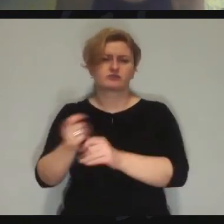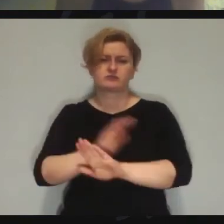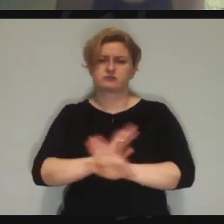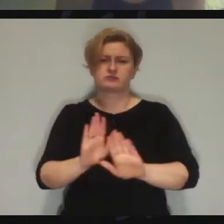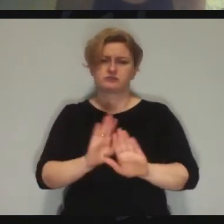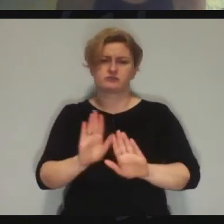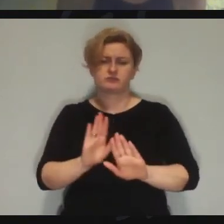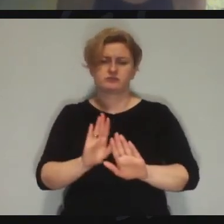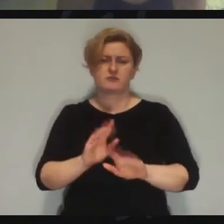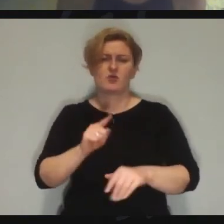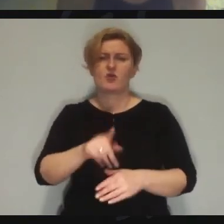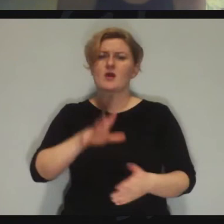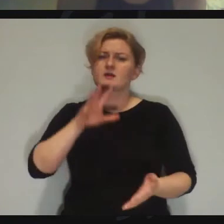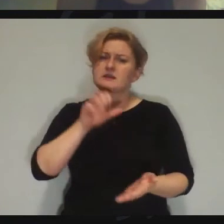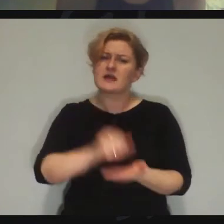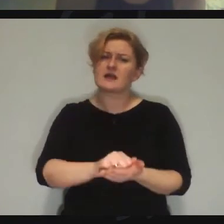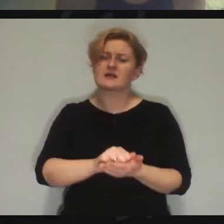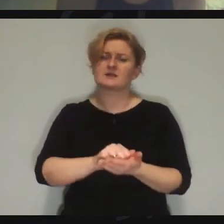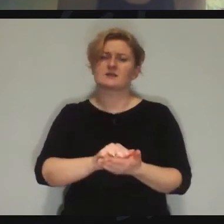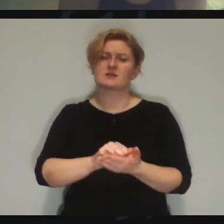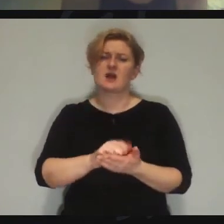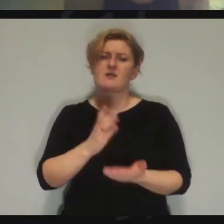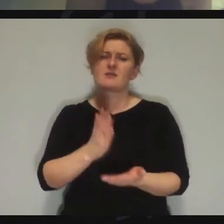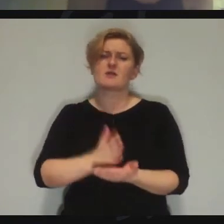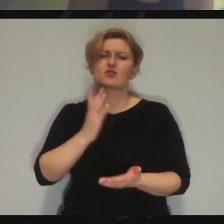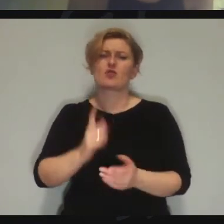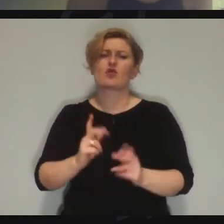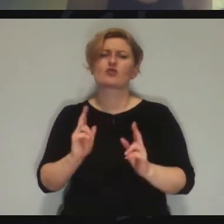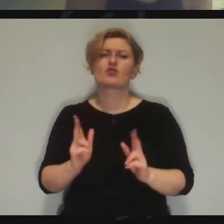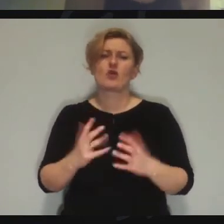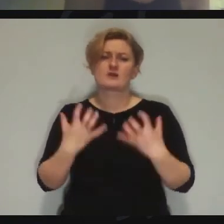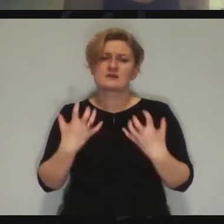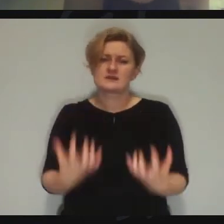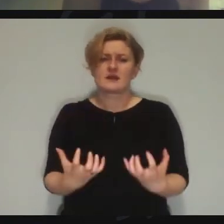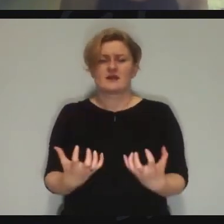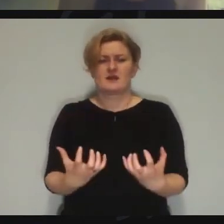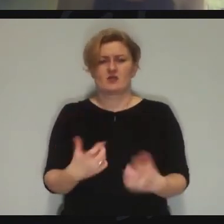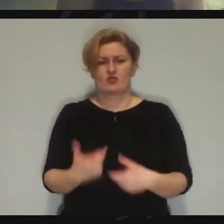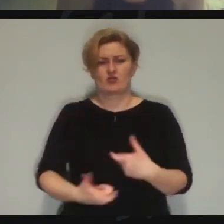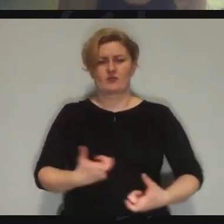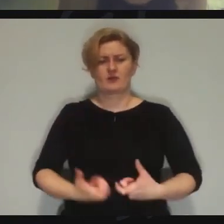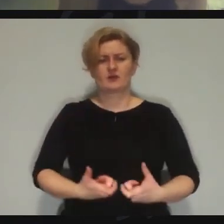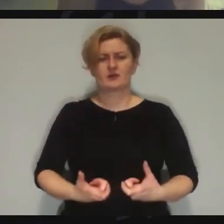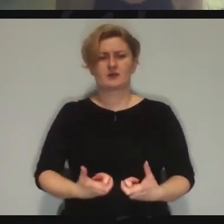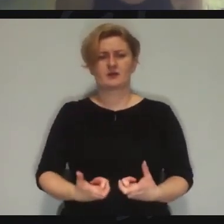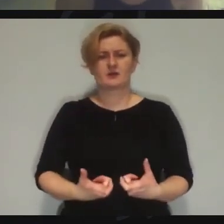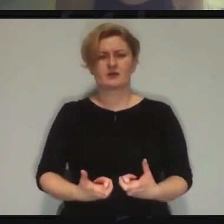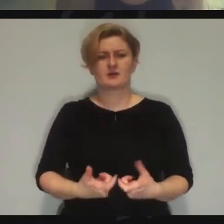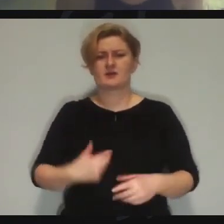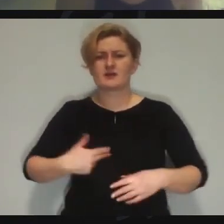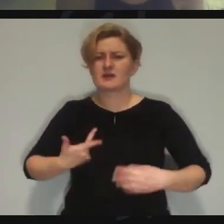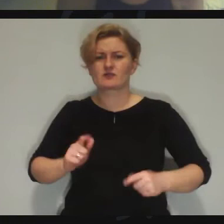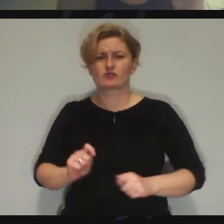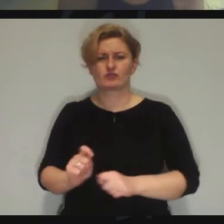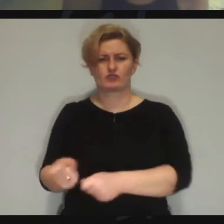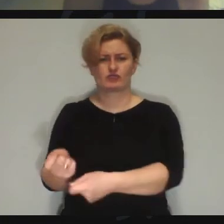To są zajęcia tylko dla tych osób, które chcą. Nikt nikogo do niczego nie zmusza.